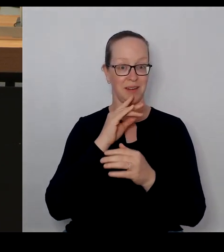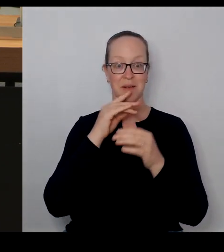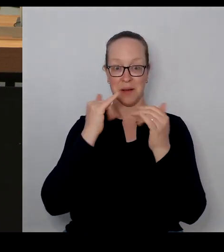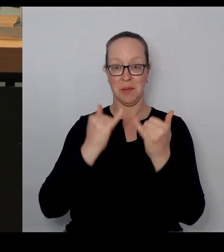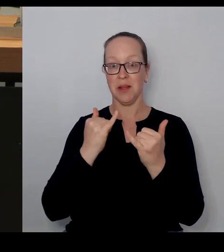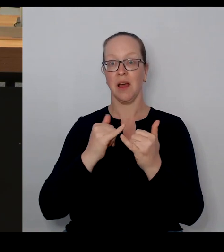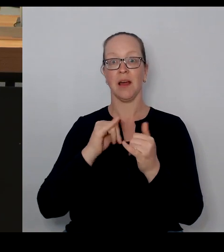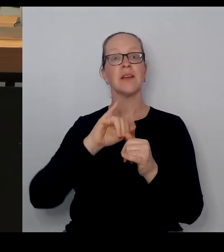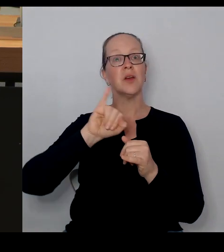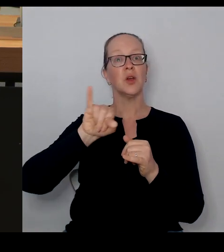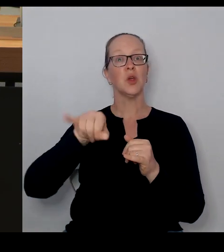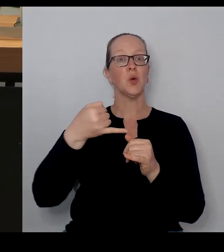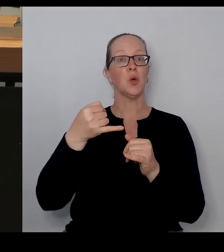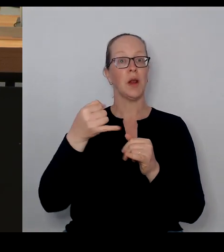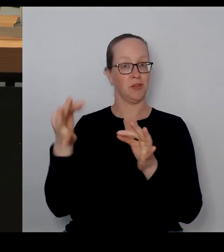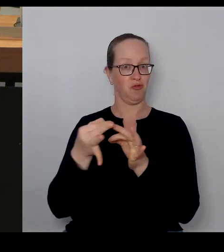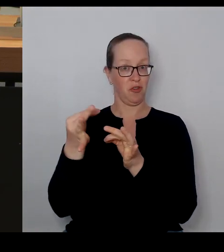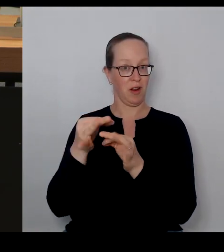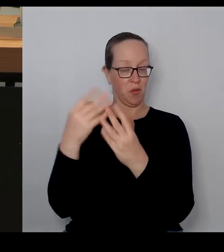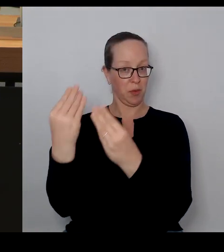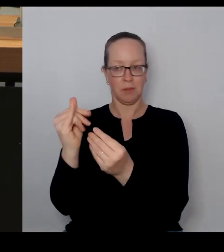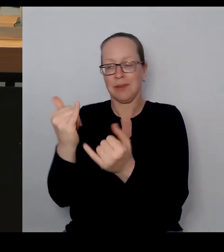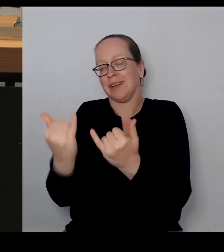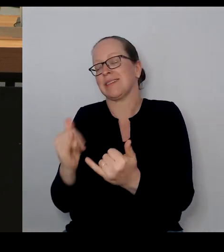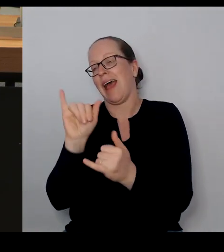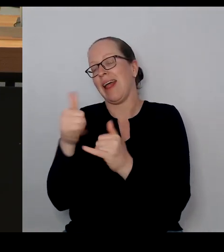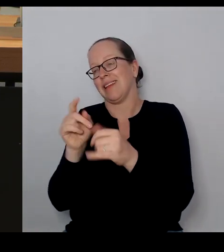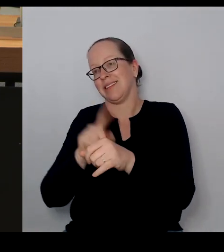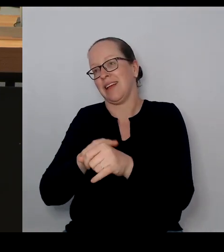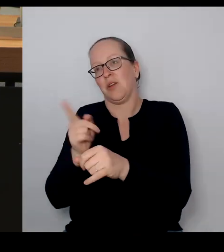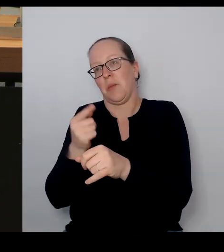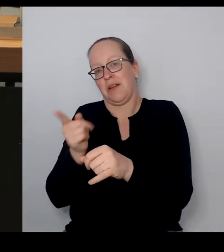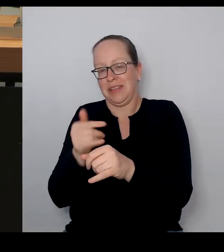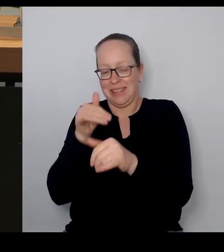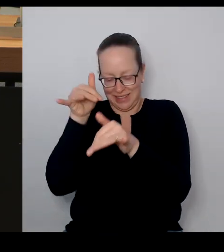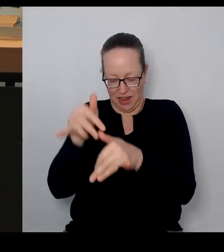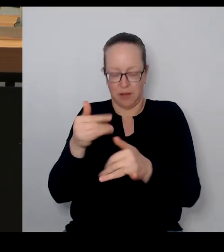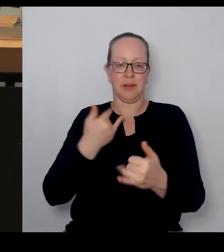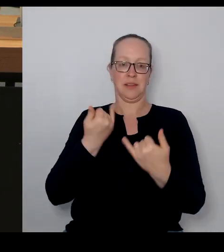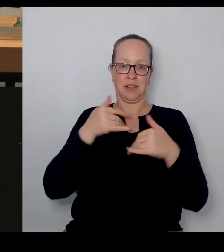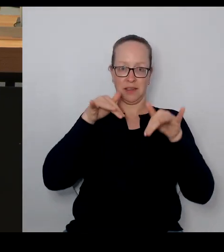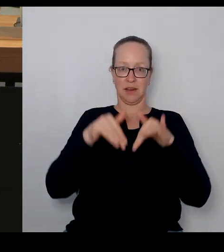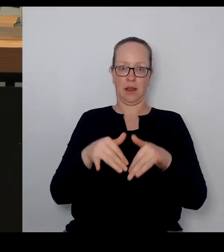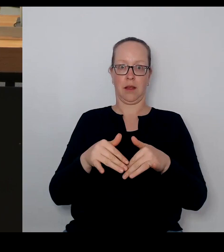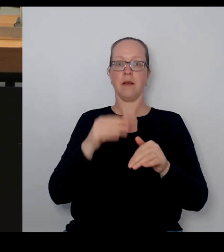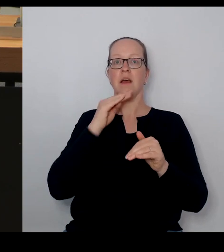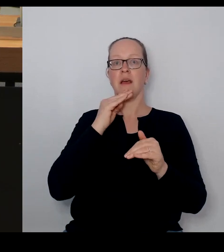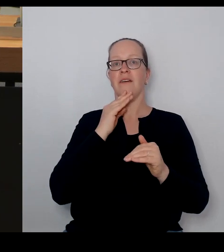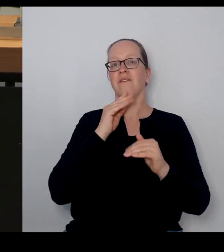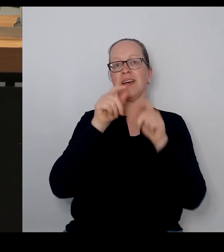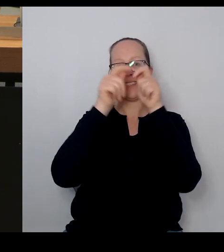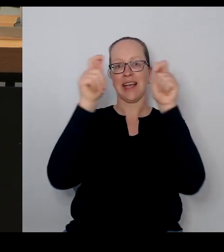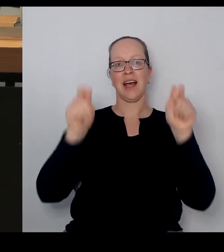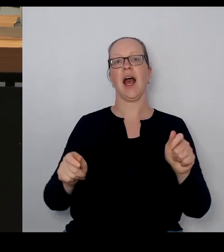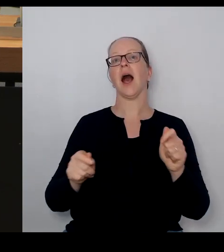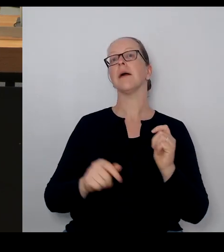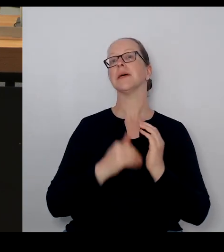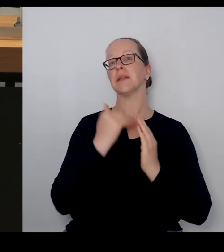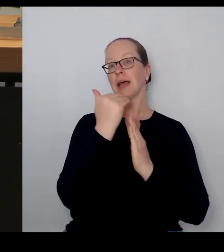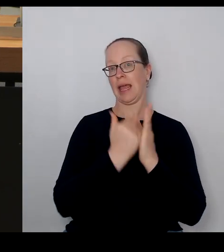das in der Wasserrahmenrichtlinie und da entsprechend quasi in der konkreten Frage des guten Wassergehalts Europarecht ganz